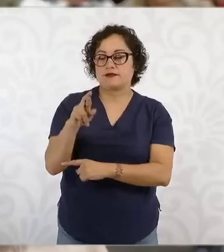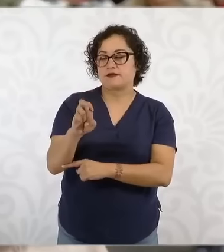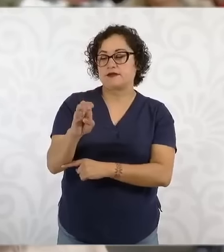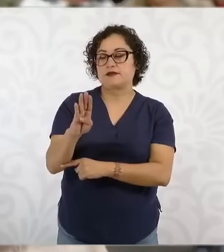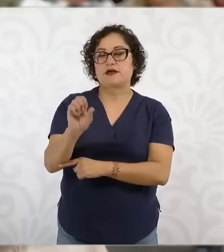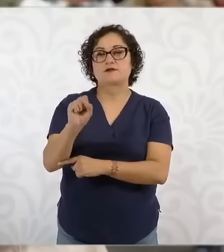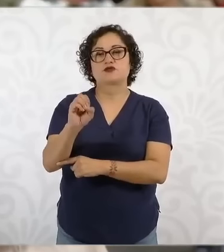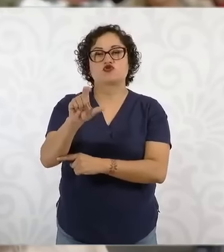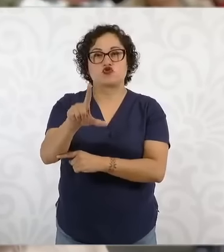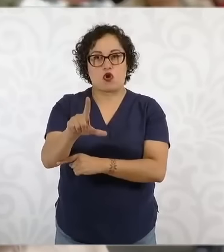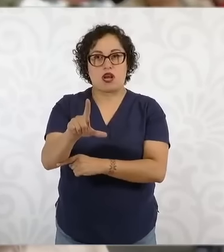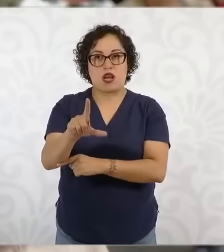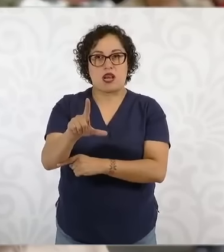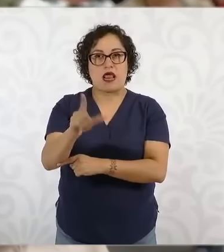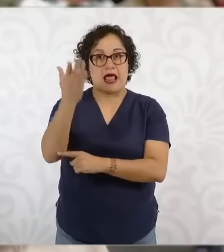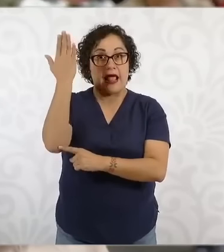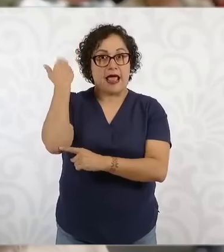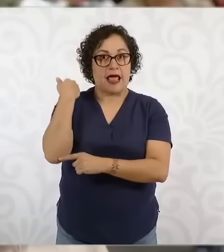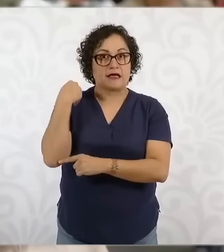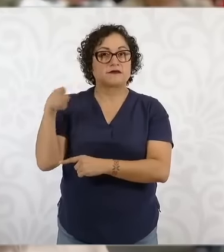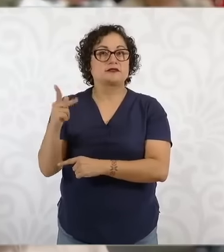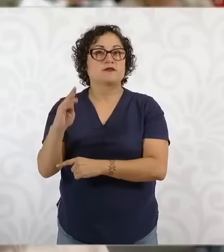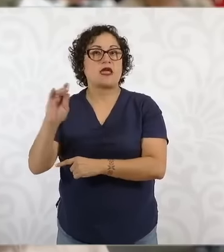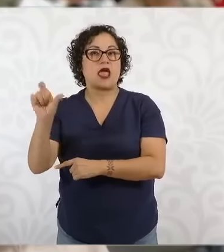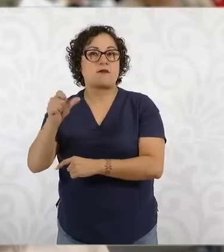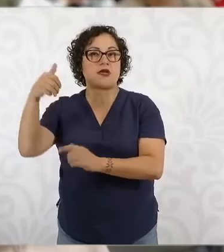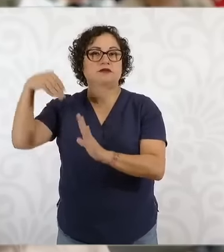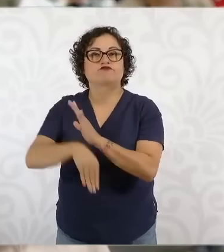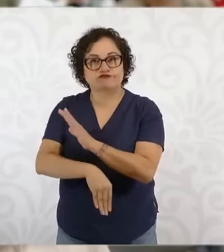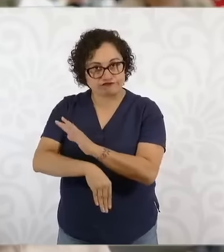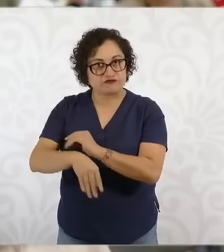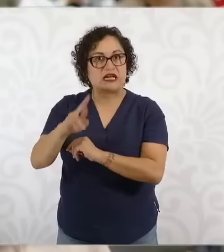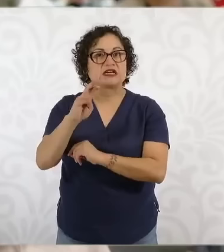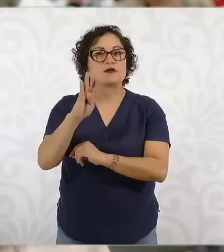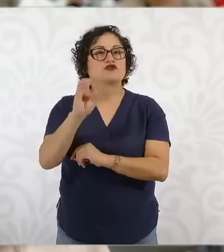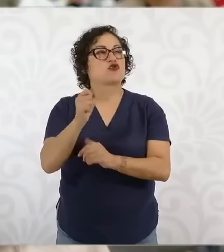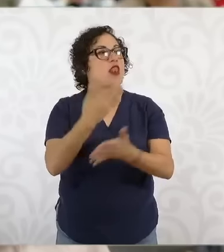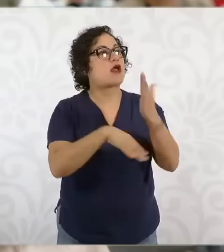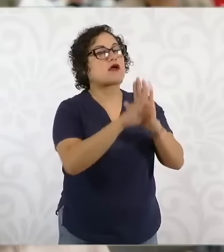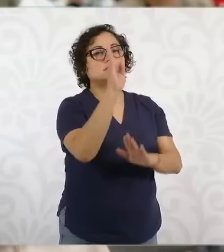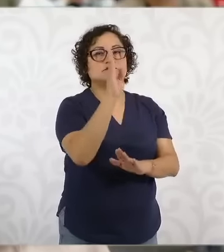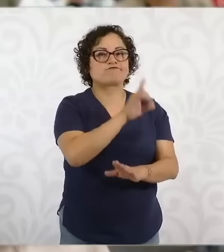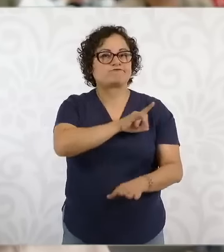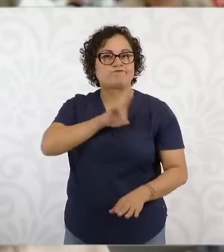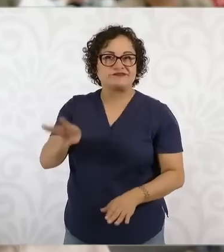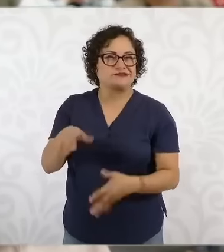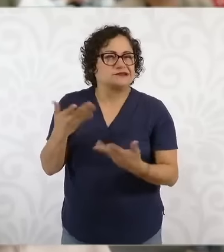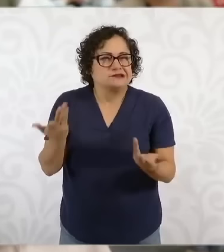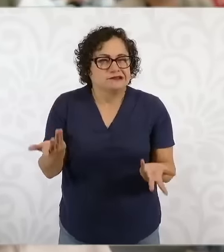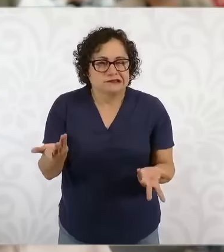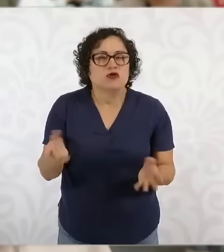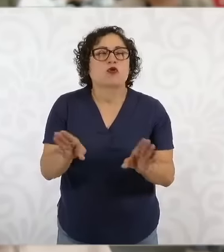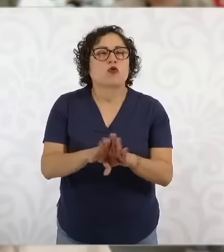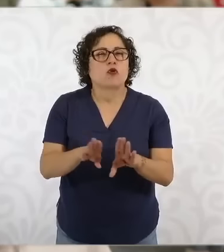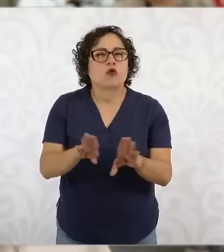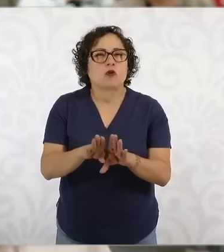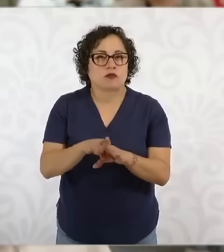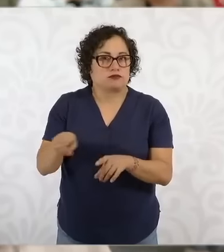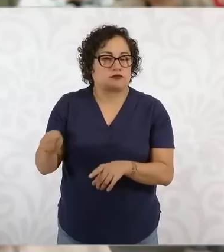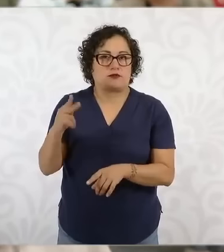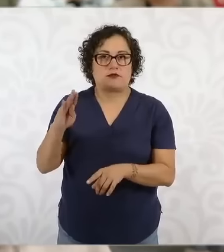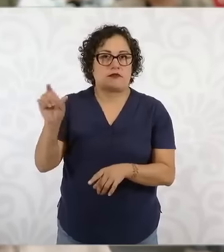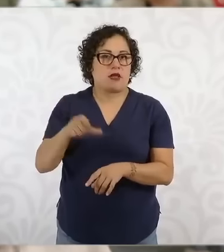único que ganó fue Repsol, fue Pemex, fue una pérdida. espantosa de tuvo pérdidas, invirtió